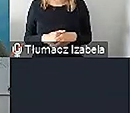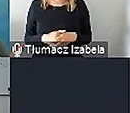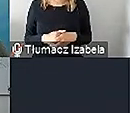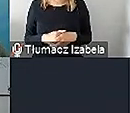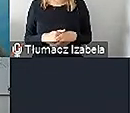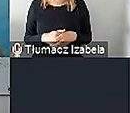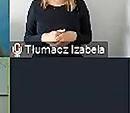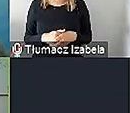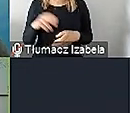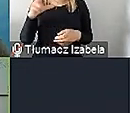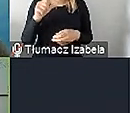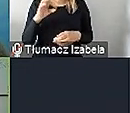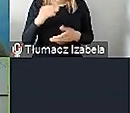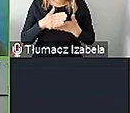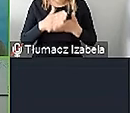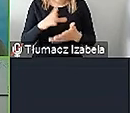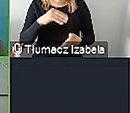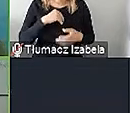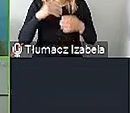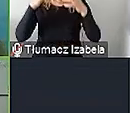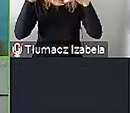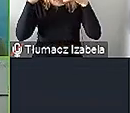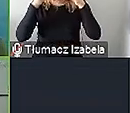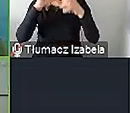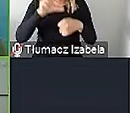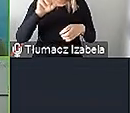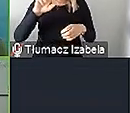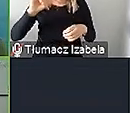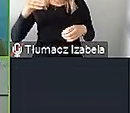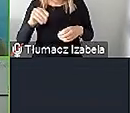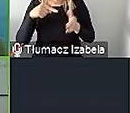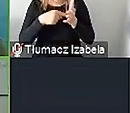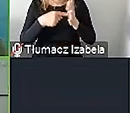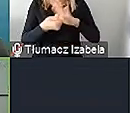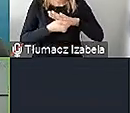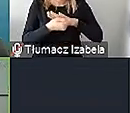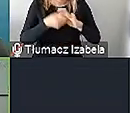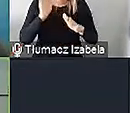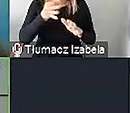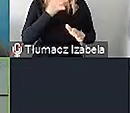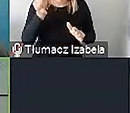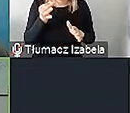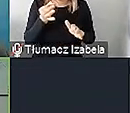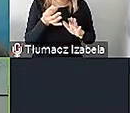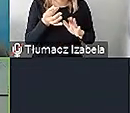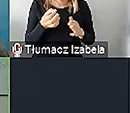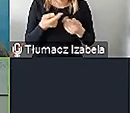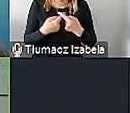Mogę polecić Google Chrome. Być może na tej przeglądarce najlepiej będzie to funkcjonować.